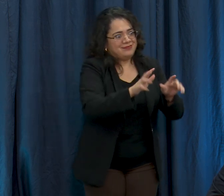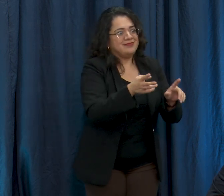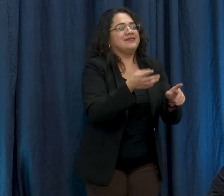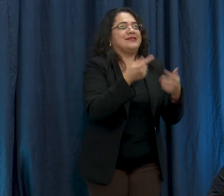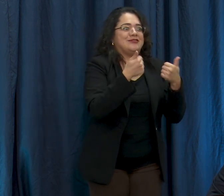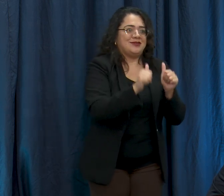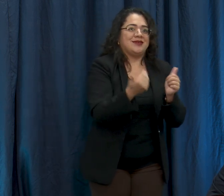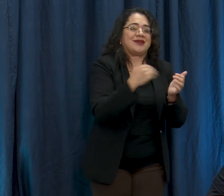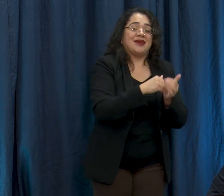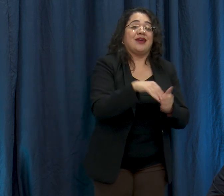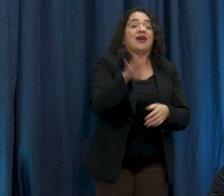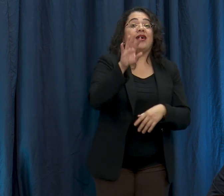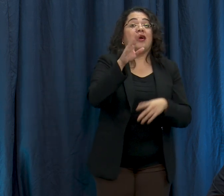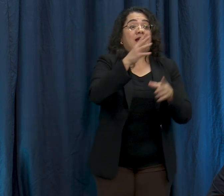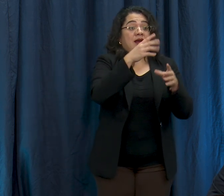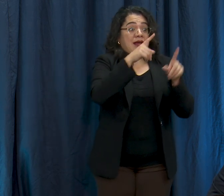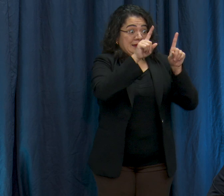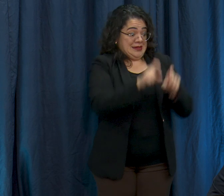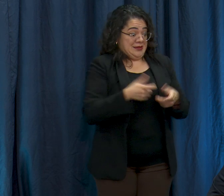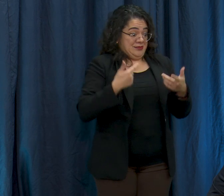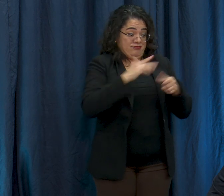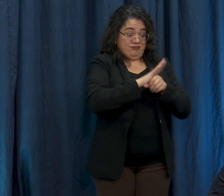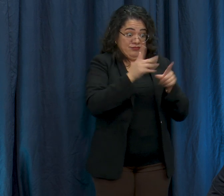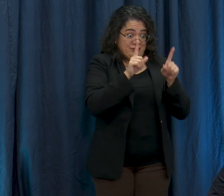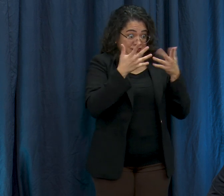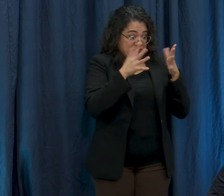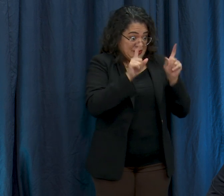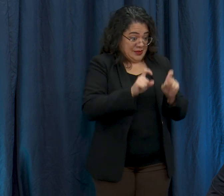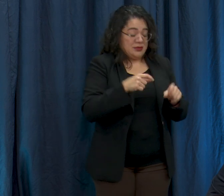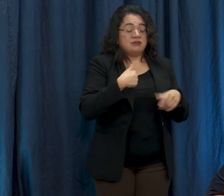Ocho horas en processor say a nuestro departamento de salud estará en